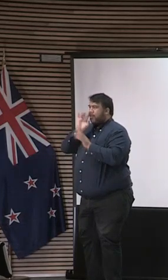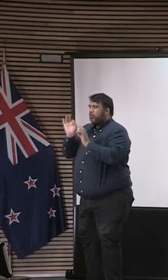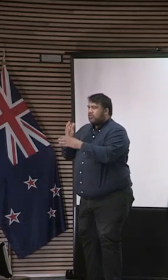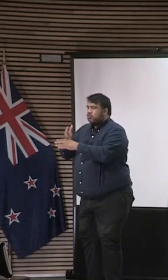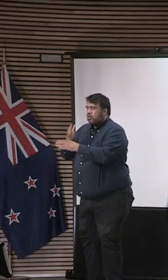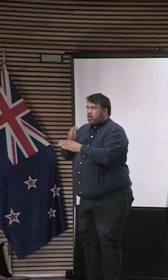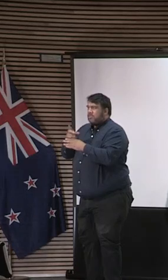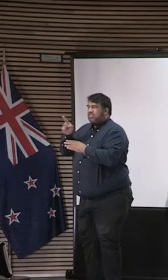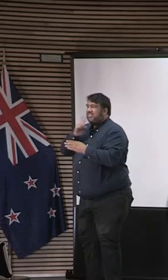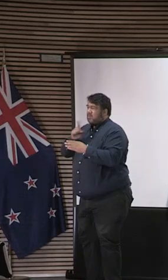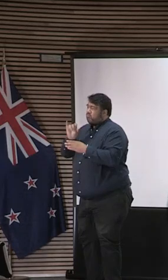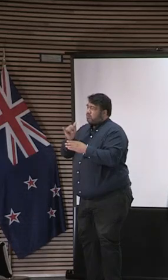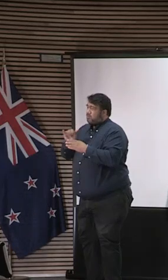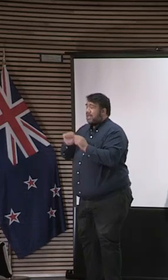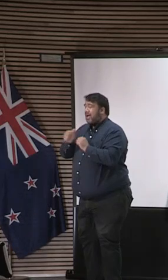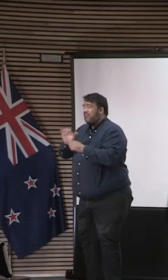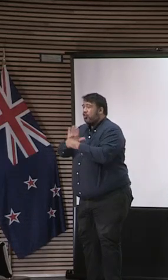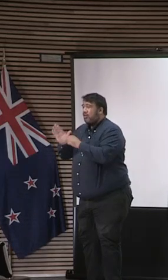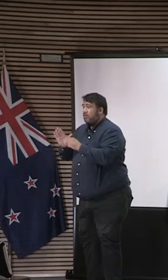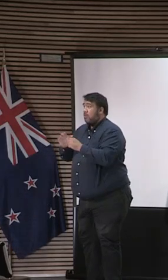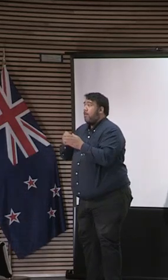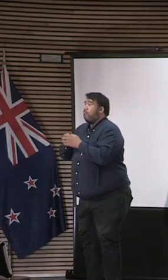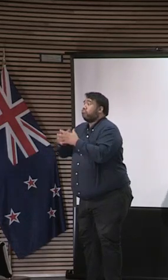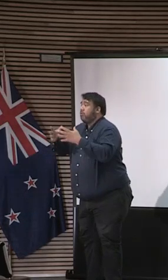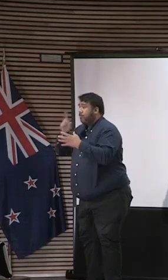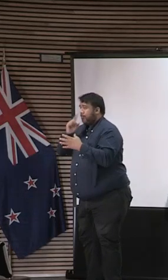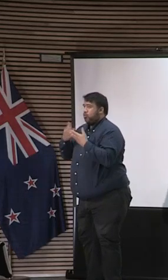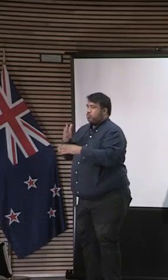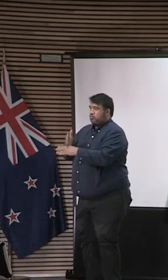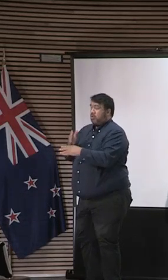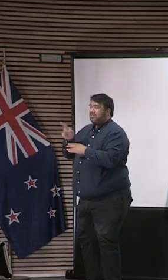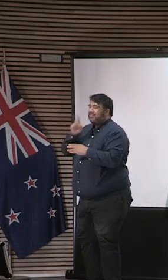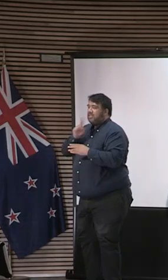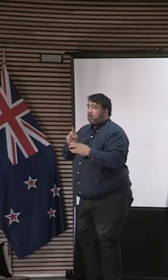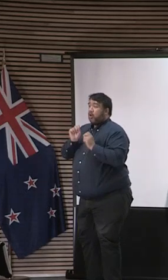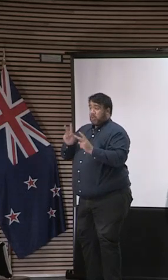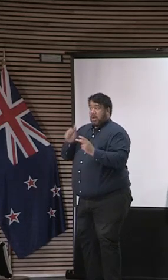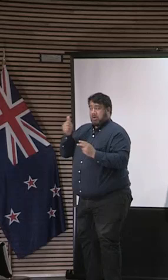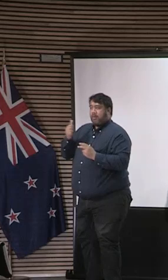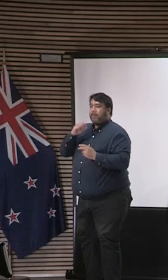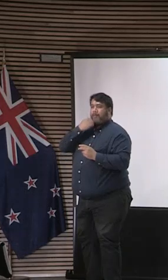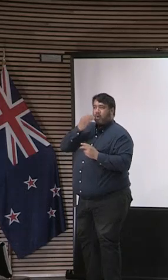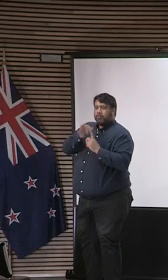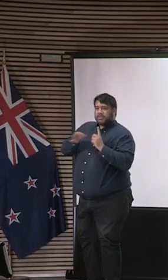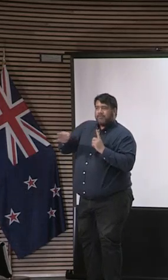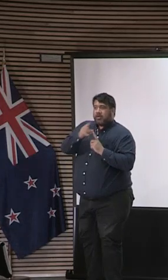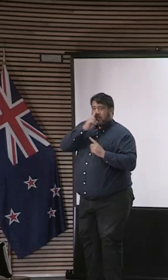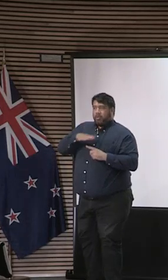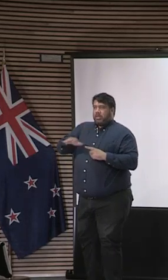atu matou ki nga kaituku kia tukuna mai etahi korero ki a maatau ki te mahi he pehea te